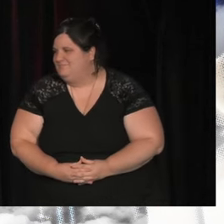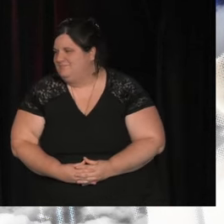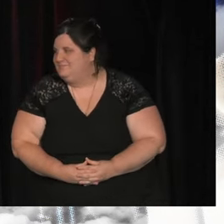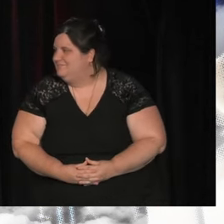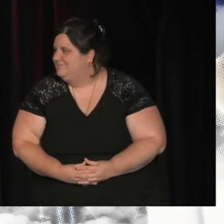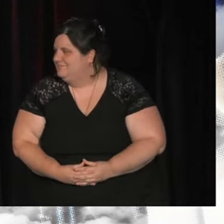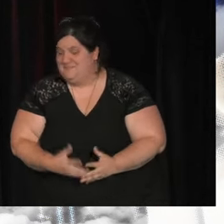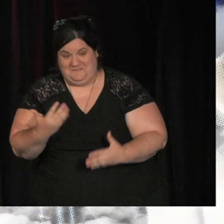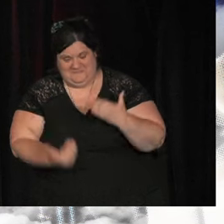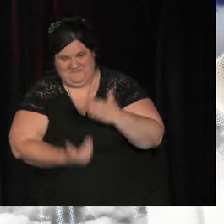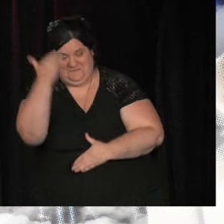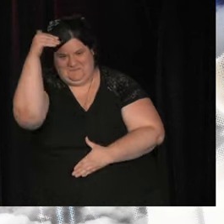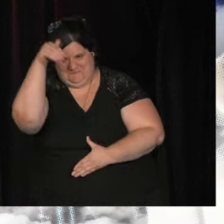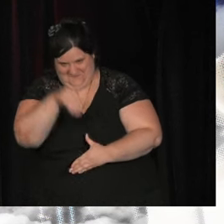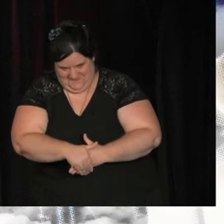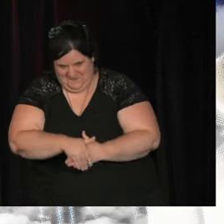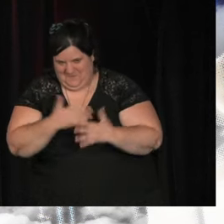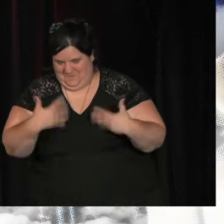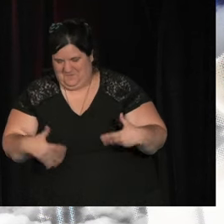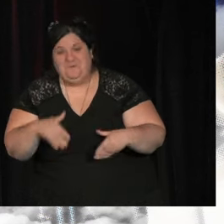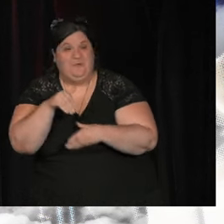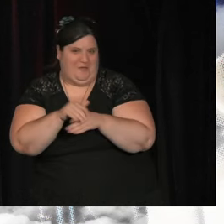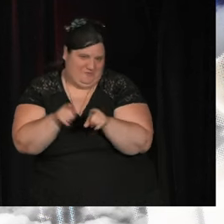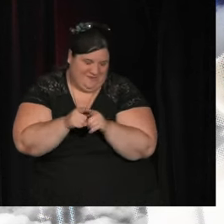Ça a été une longue journée, une longue journée, une longue soirée. Donc merci beaucoup.